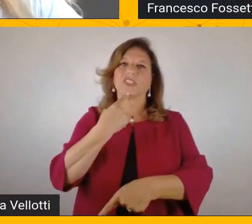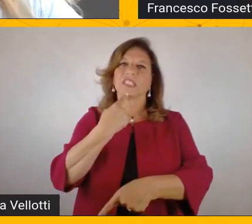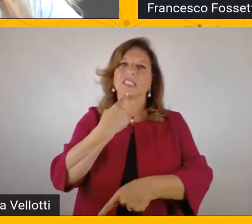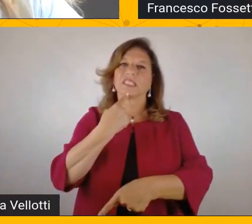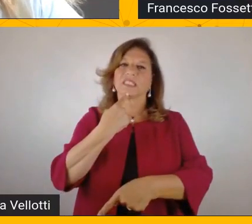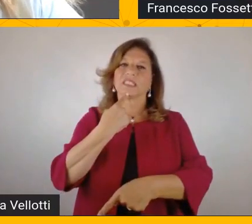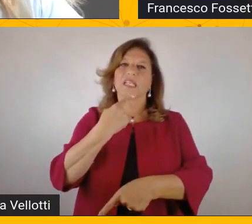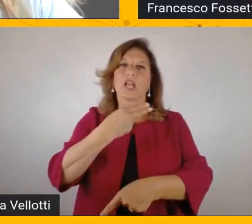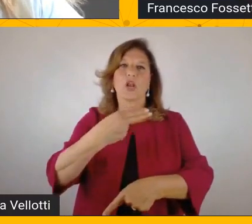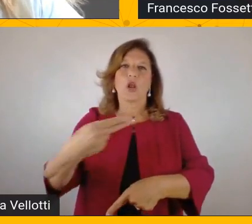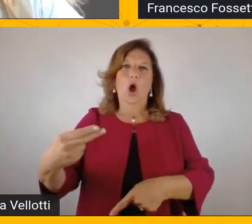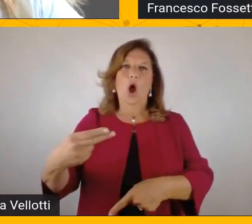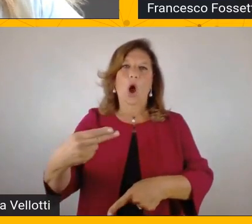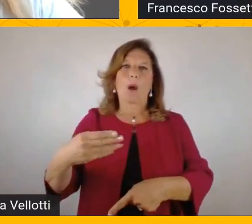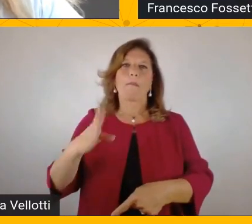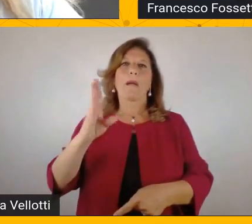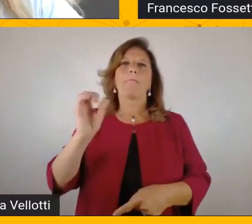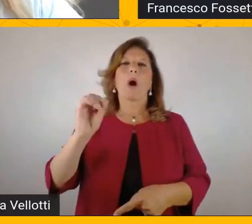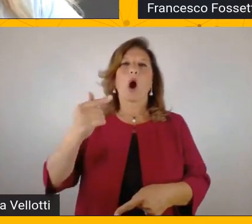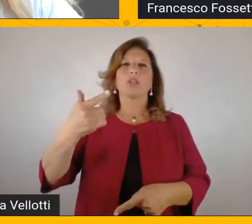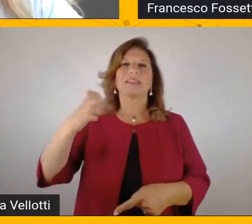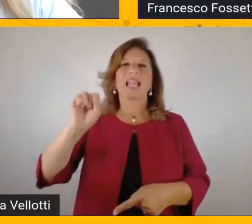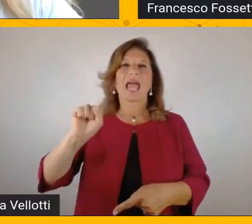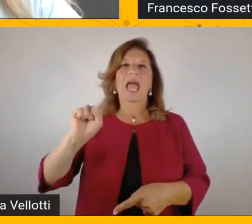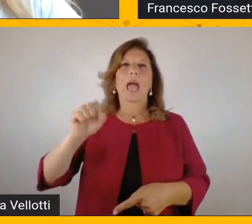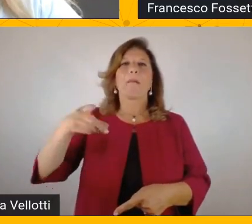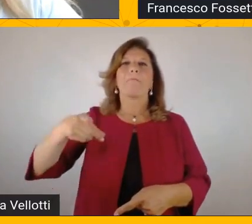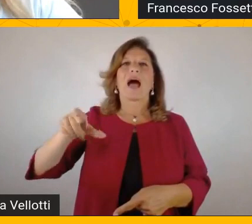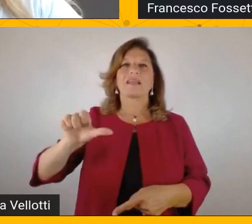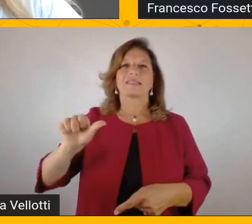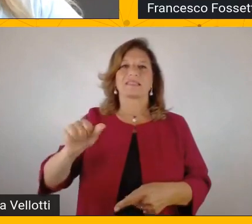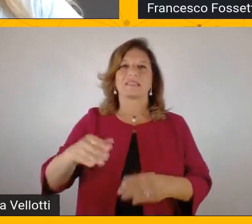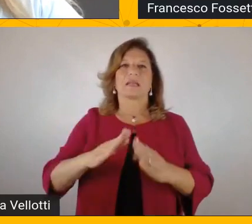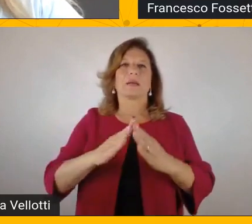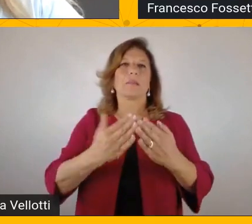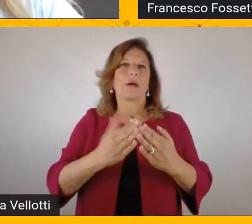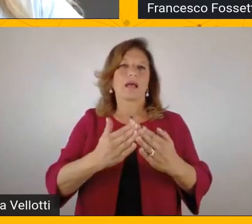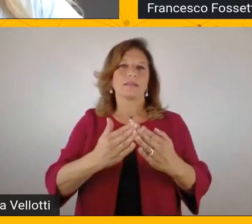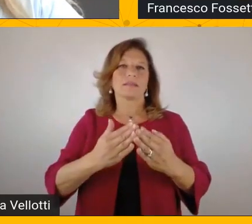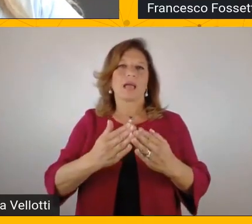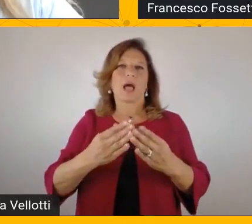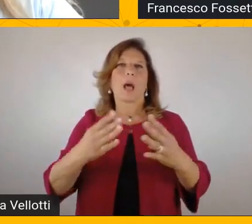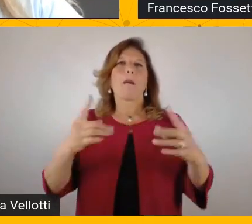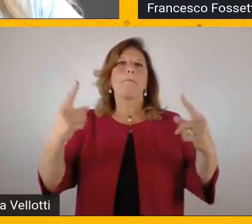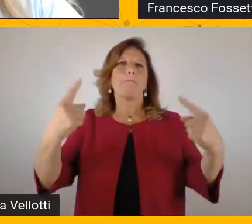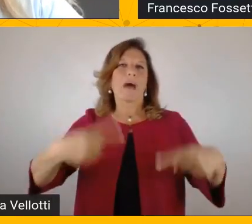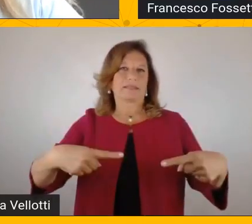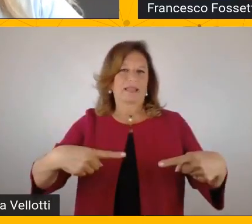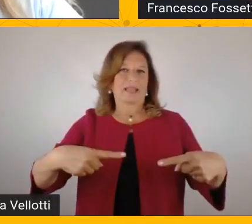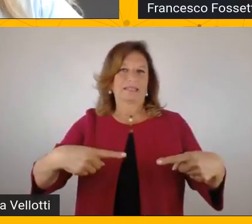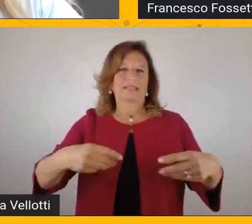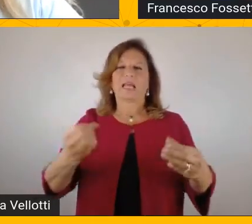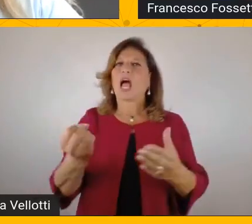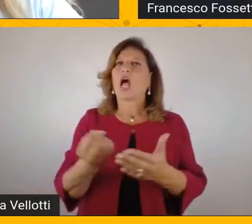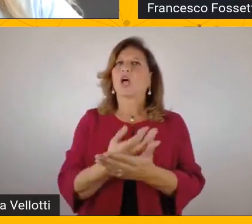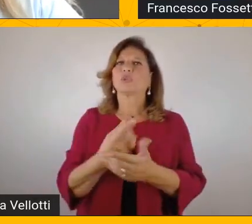di quelli che vengono chiamati battle pass okay? Il pass da